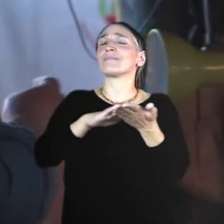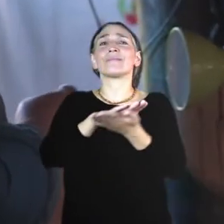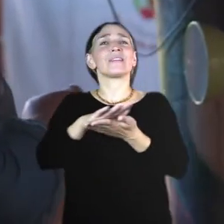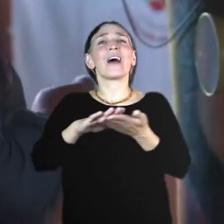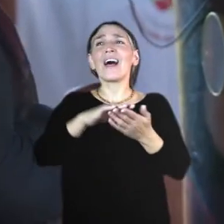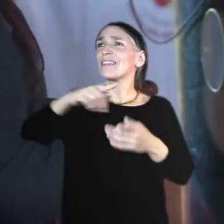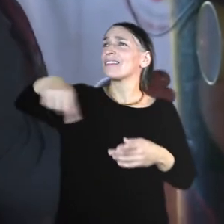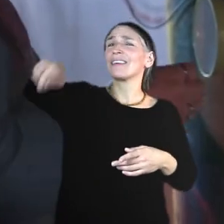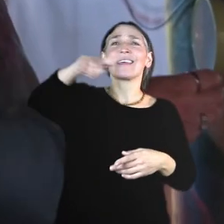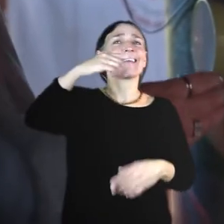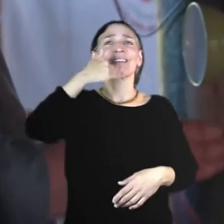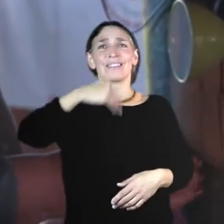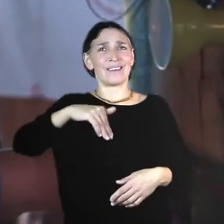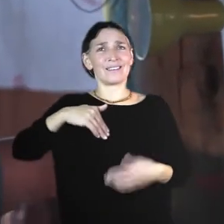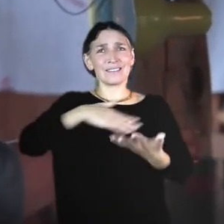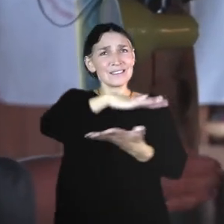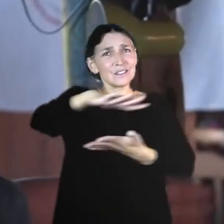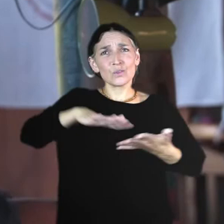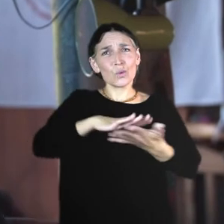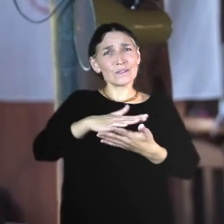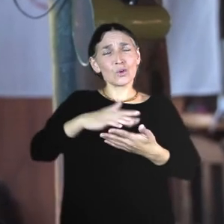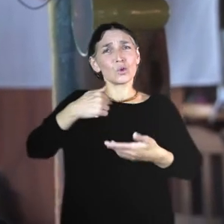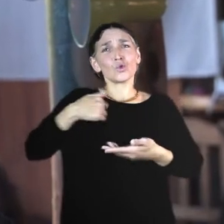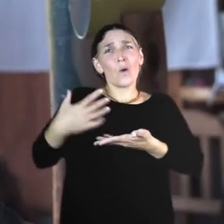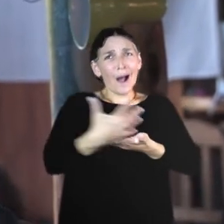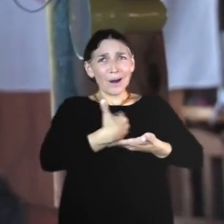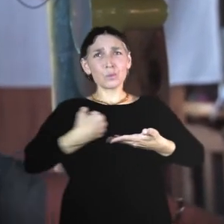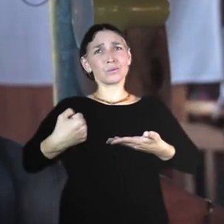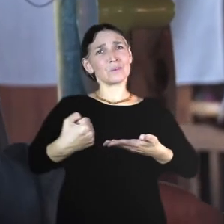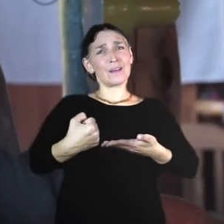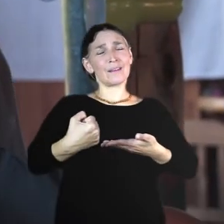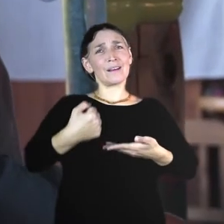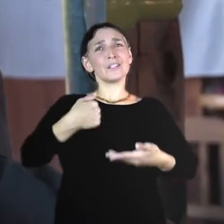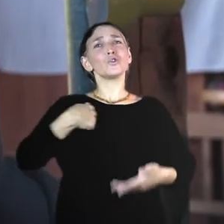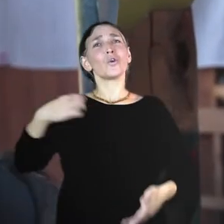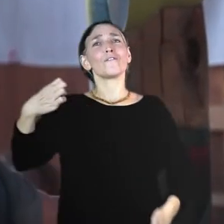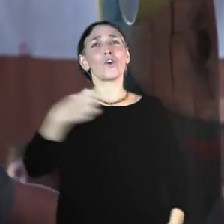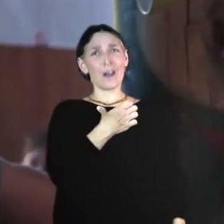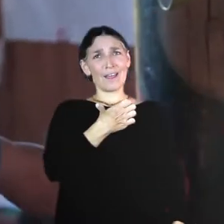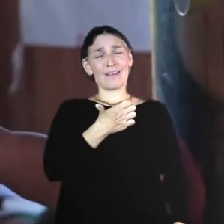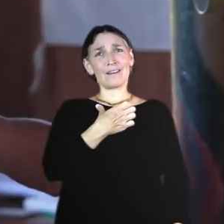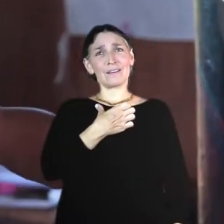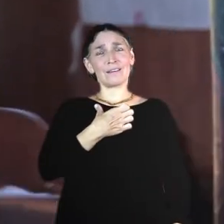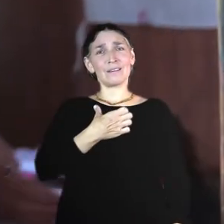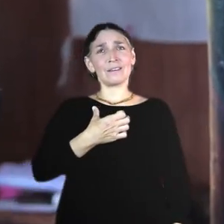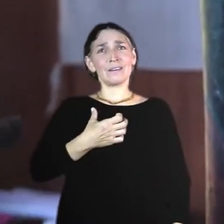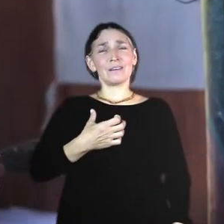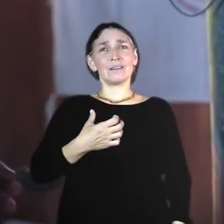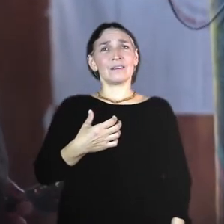Nadie puede... entender... que fui abusada... que fui violada...